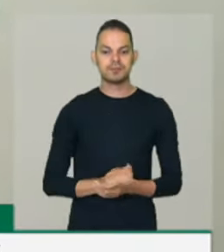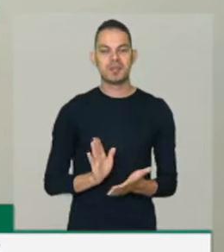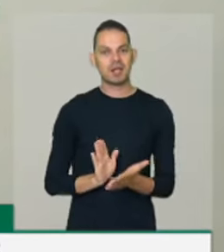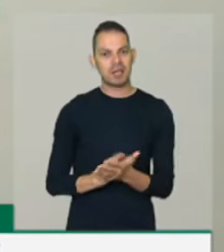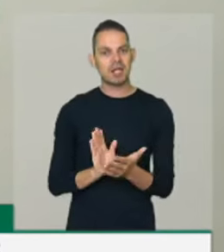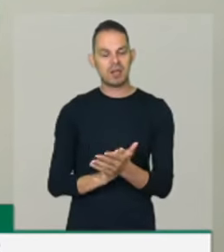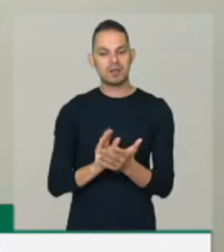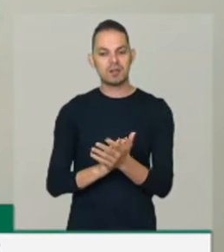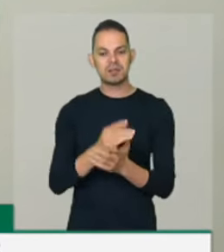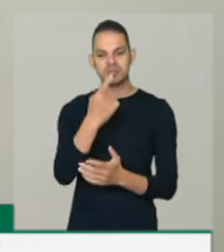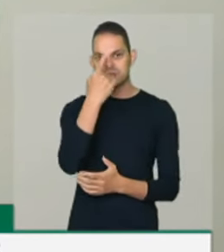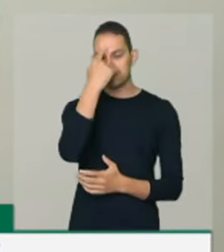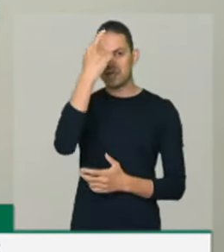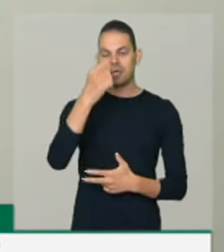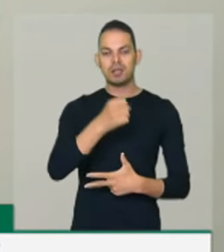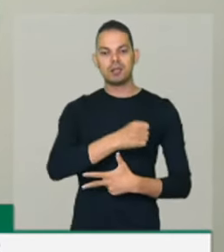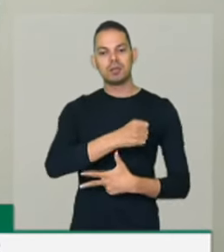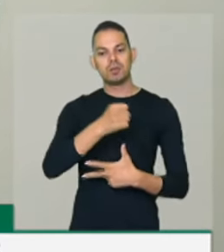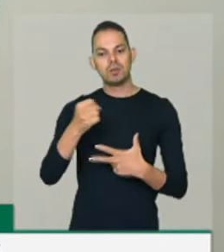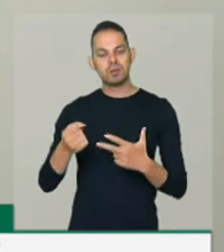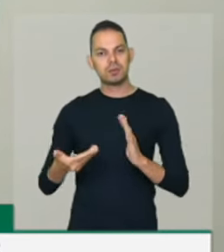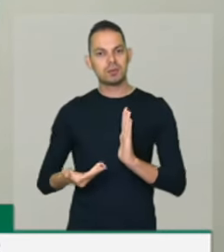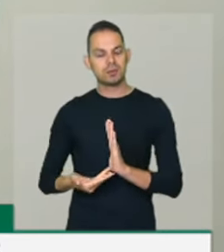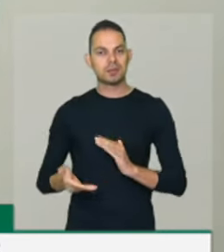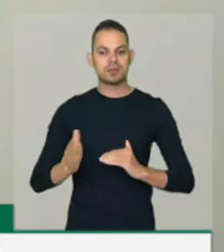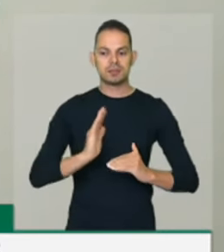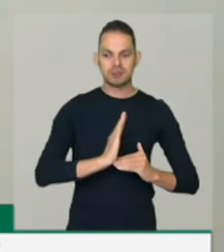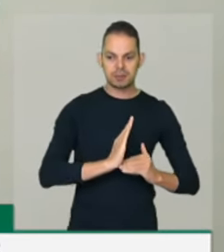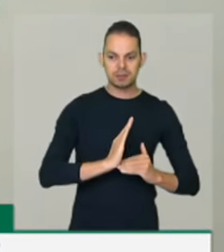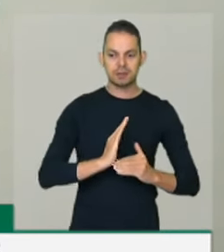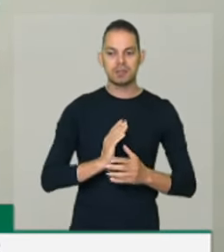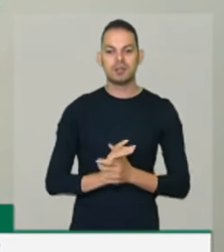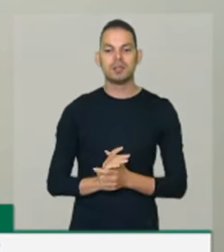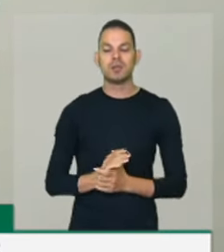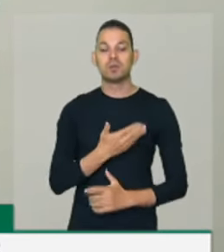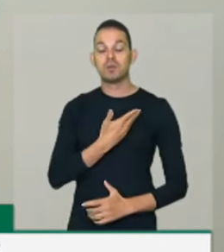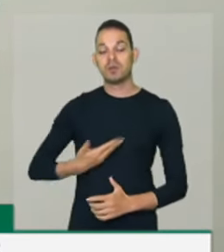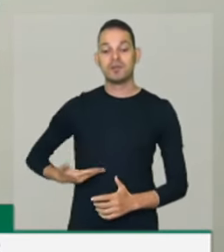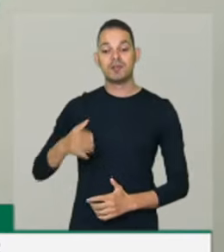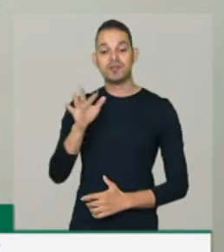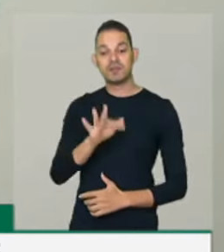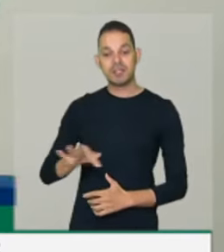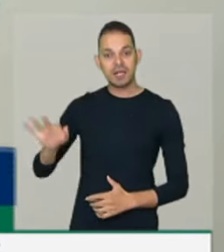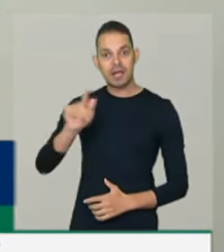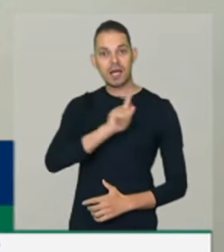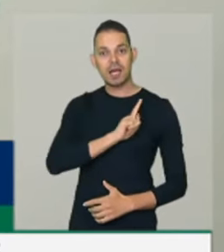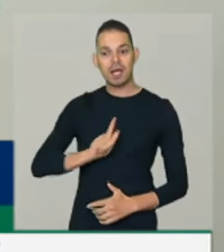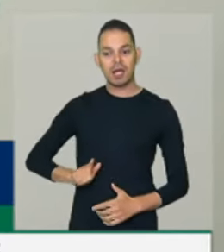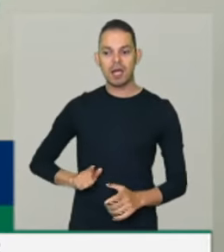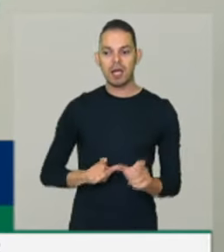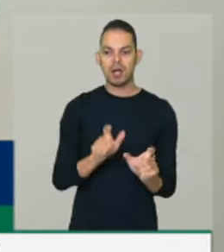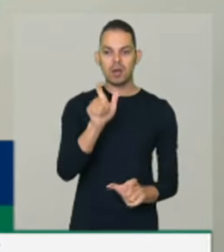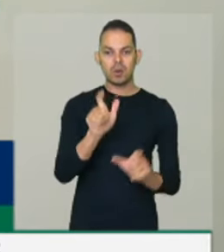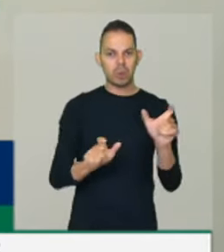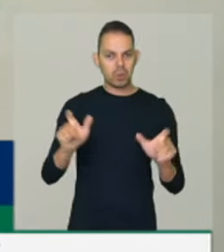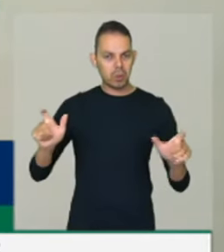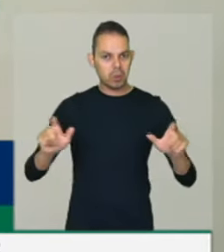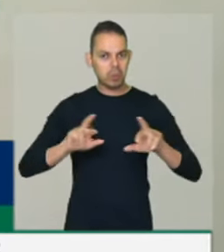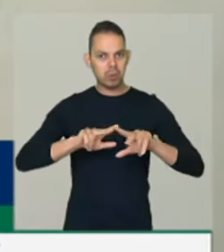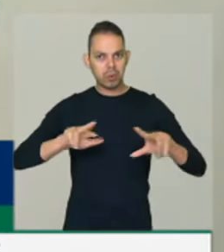PODERES DA CÂMARA, DO SENADO, DO GOVERNO FEDERAL, DOS GOVERNADORES DESTA REUNIÃO PARA... PARA DISCUTIR O PROBLEMA DO COVID. RECONHEÇO QUE É COM CERTO ATRASO